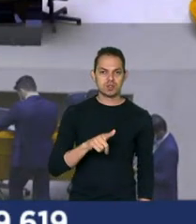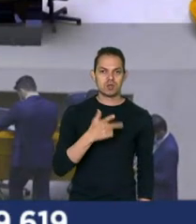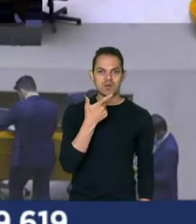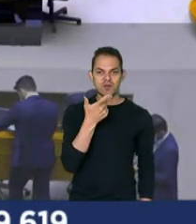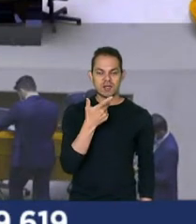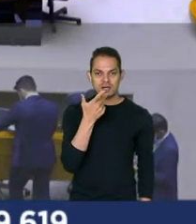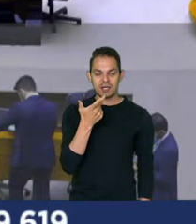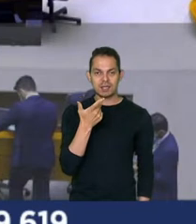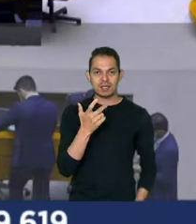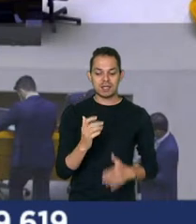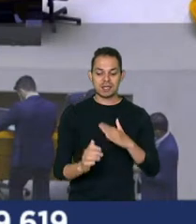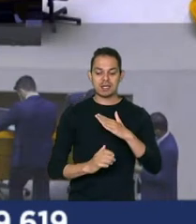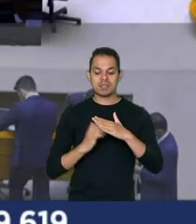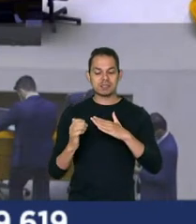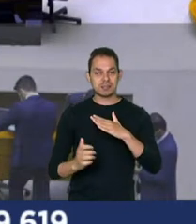DE LUCRO PRESUMIDO, INCIDE